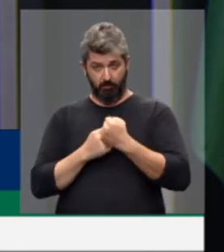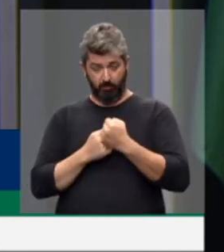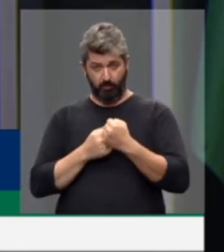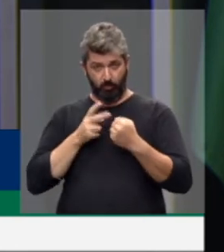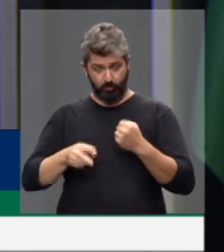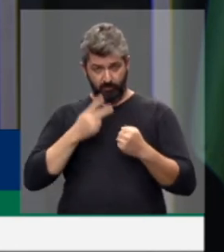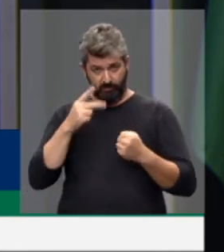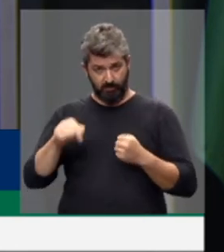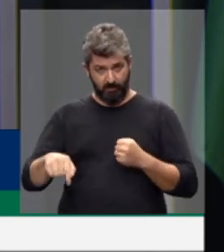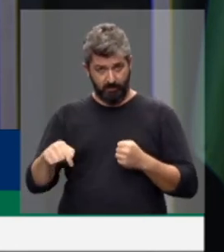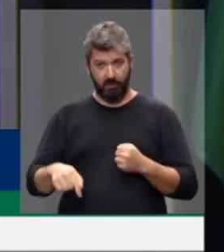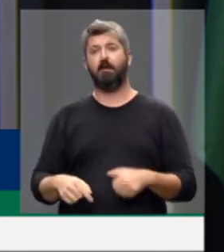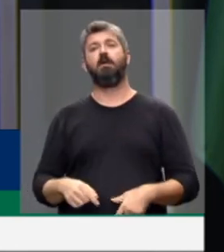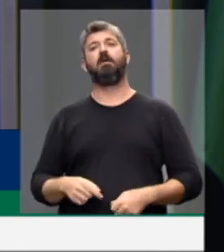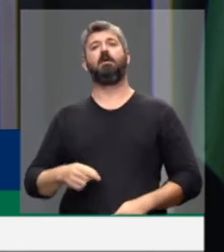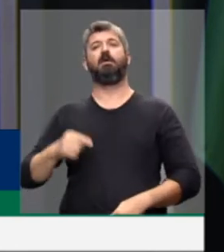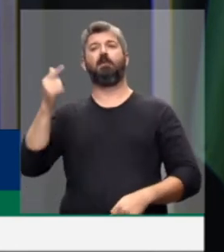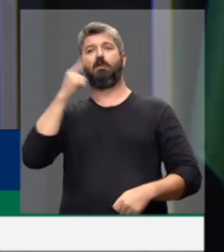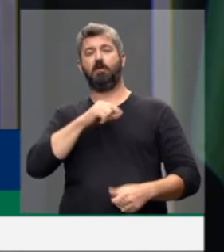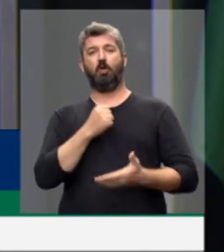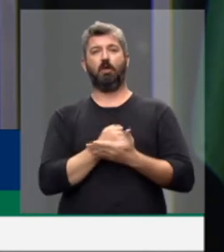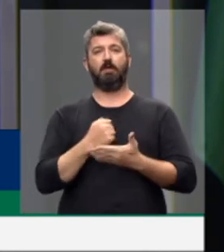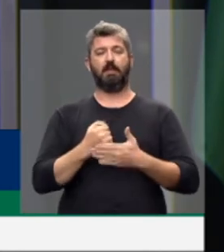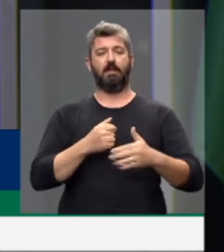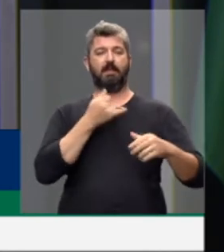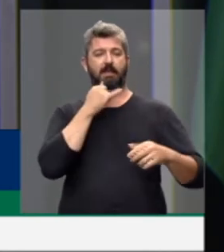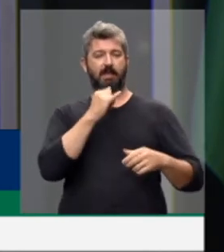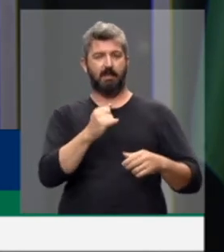RETIRAR O APOIO, ISSO É ABSOLUTAMENTE INCORPORO RENTE, E VAMOS MANTER O APOIO COMO